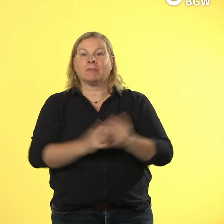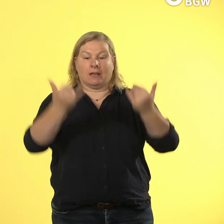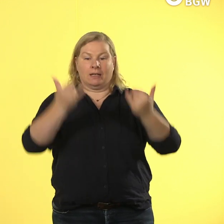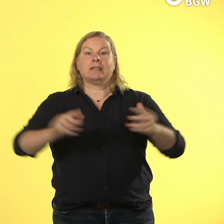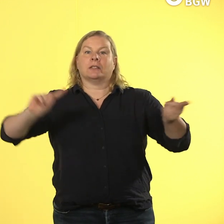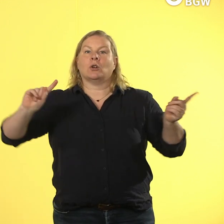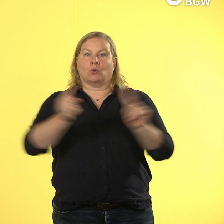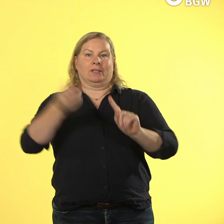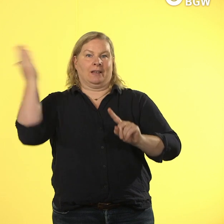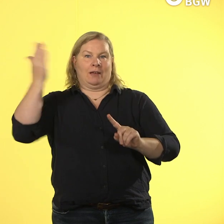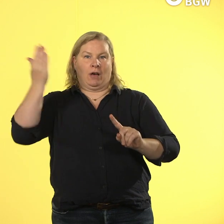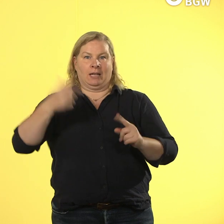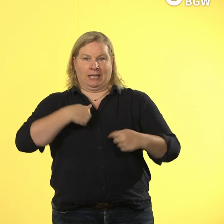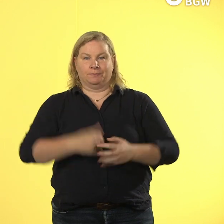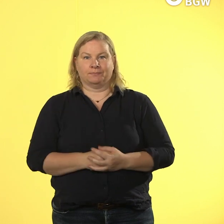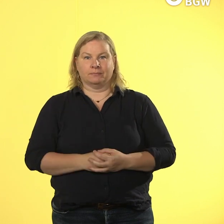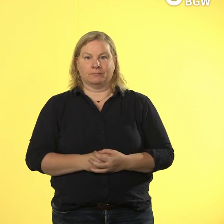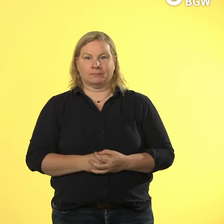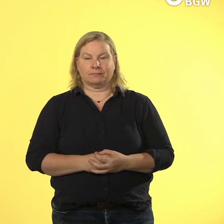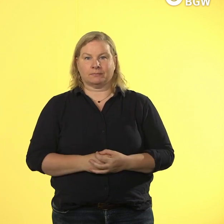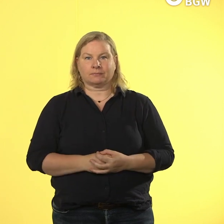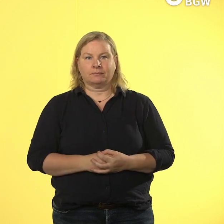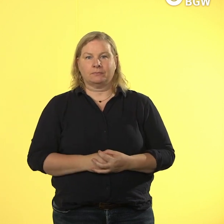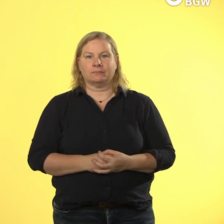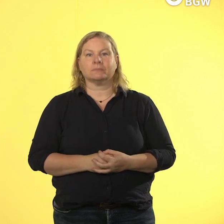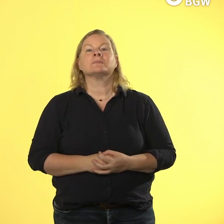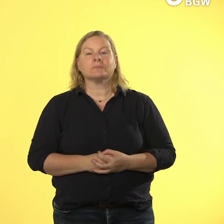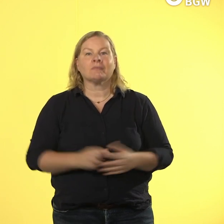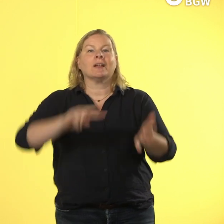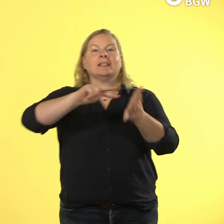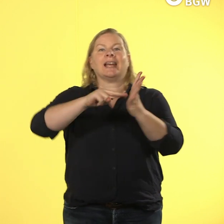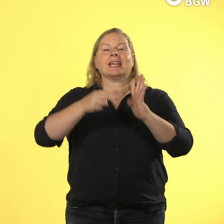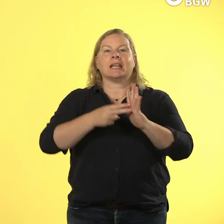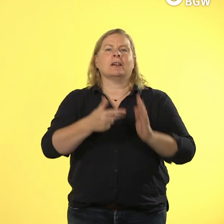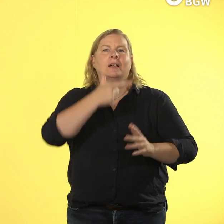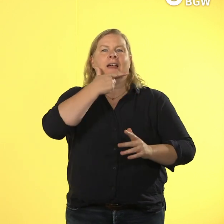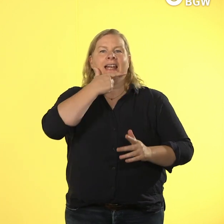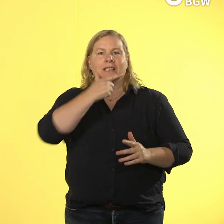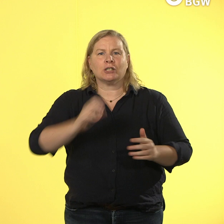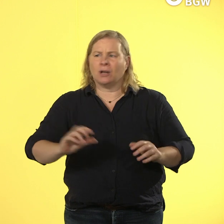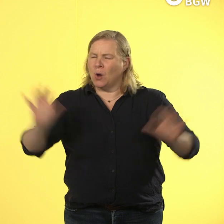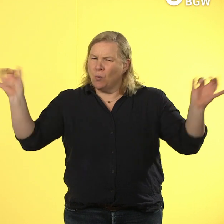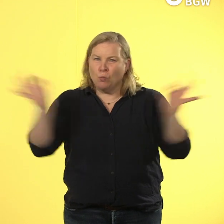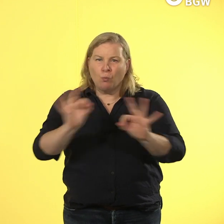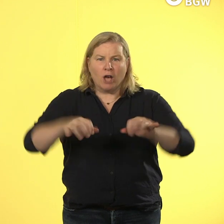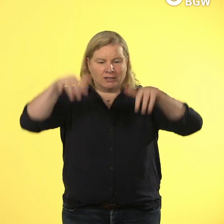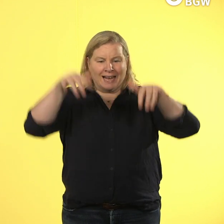mit der Technik "Worst-Case-Szenario" und "Kontrastszenario". D. h., ich maße mir nicht an, zu entscheiden,